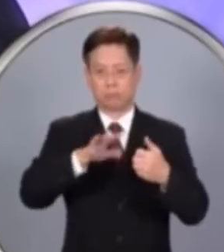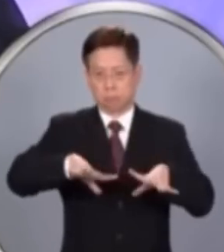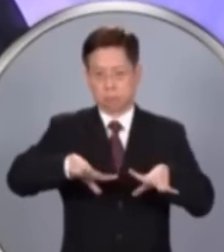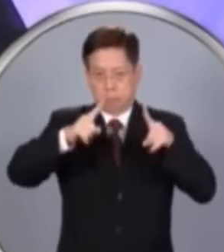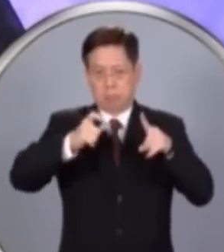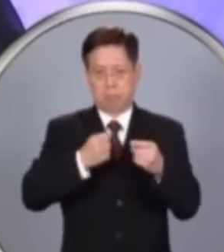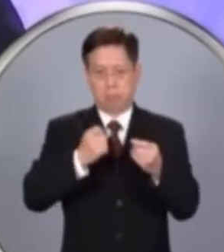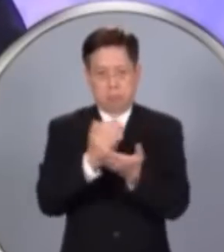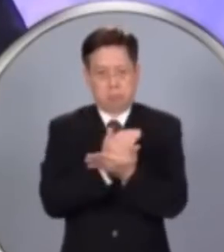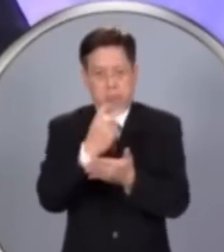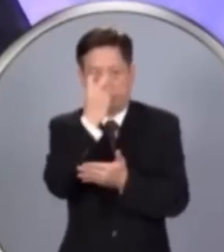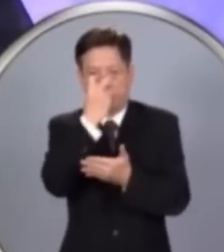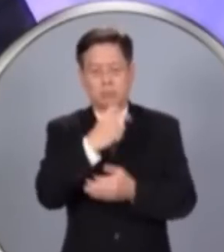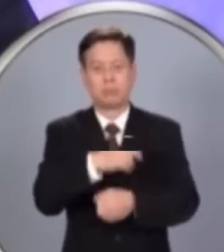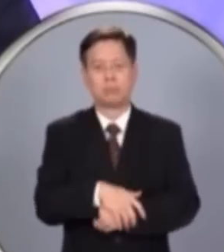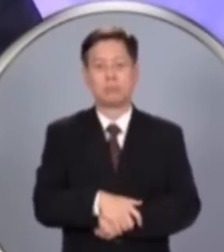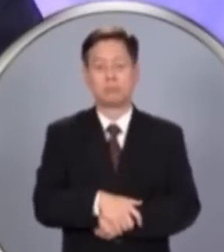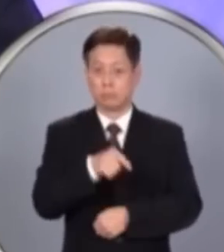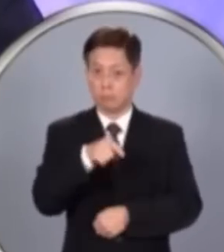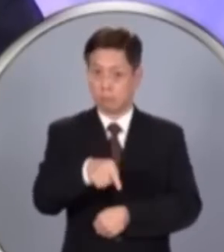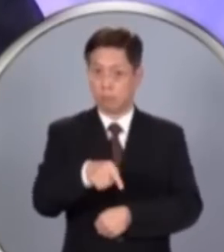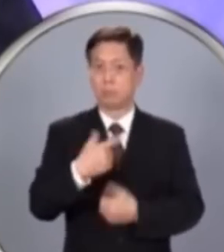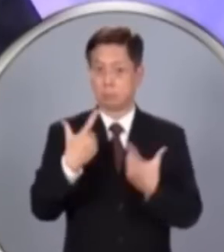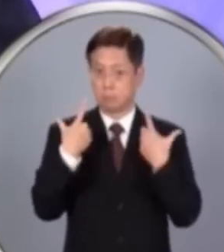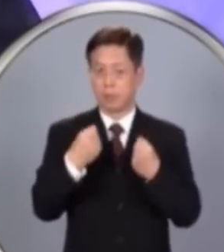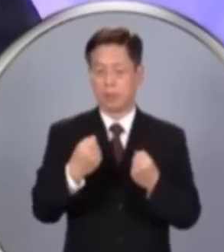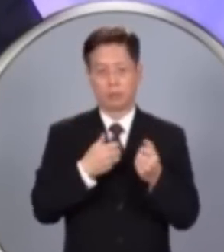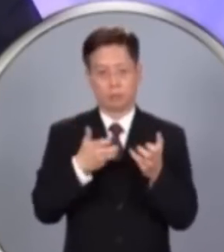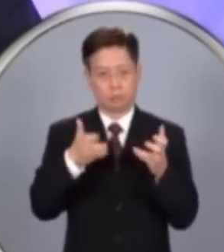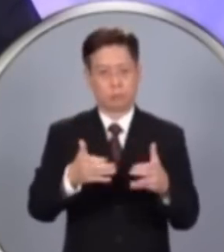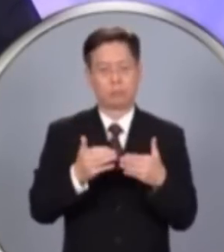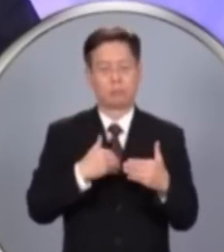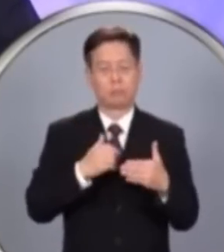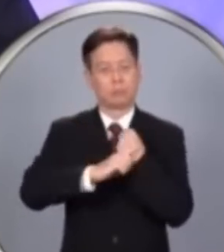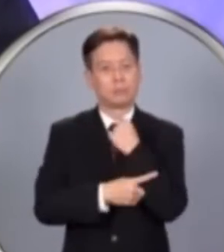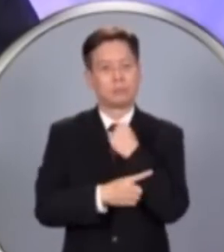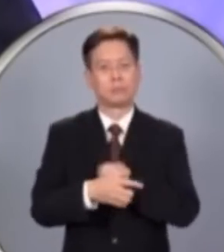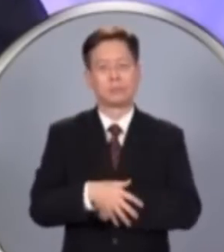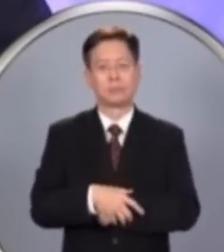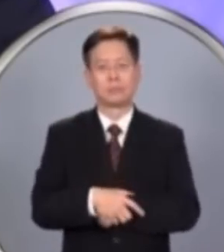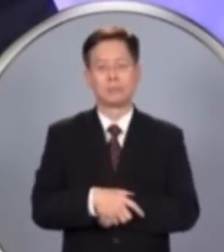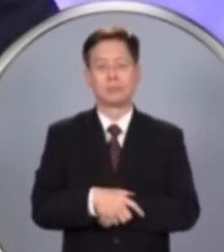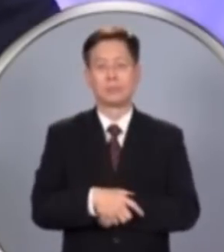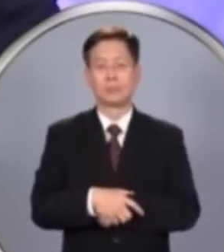我們覺得這個 是一個非常重要的法案 不論是在兩岸的經貿談判